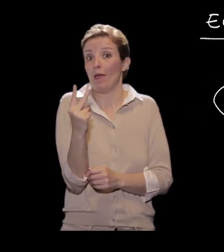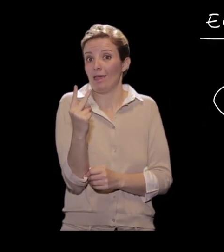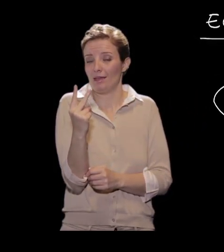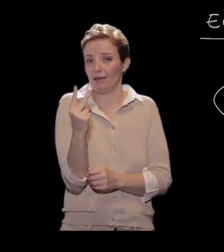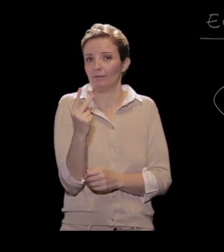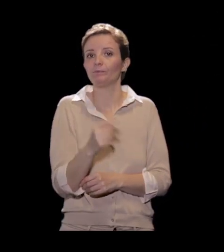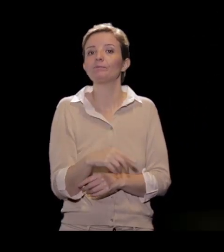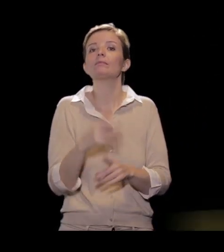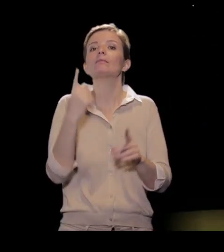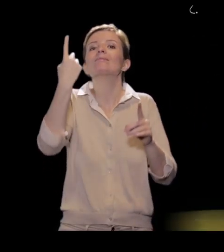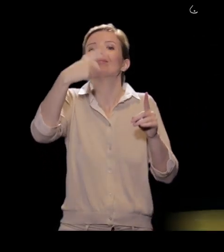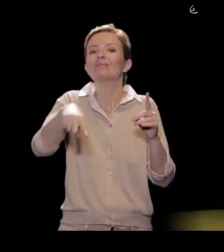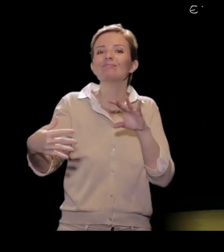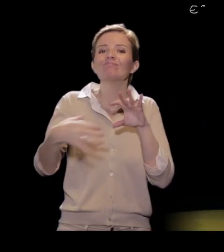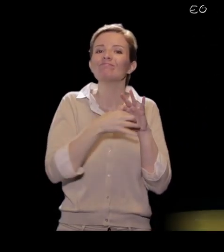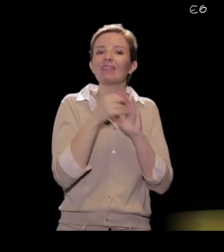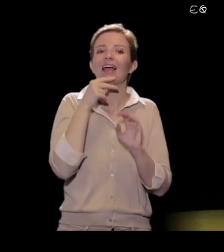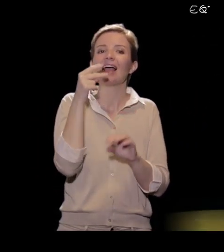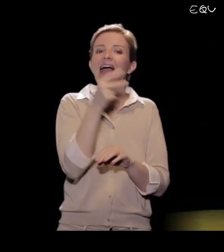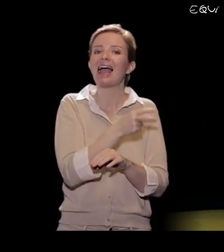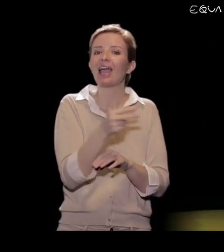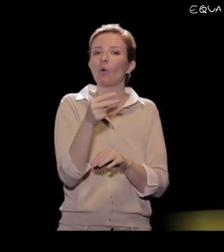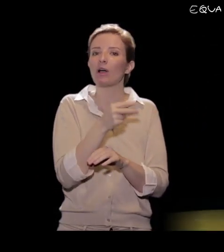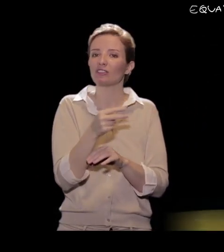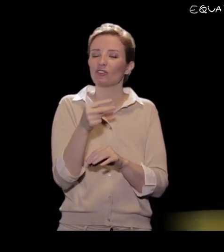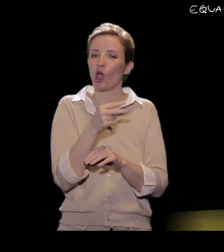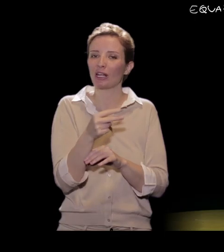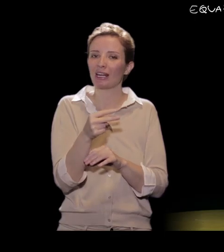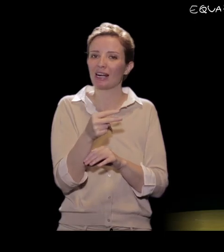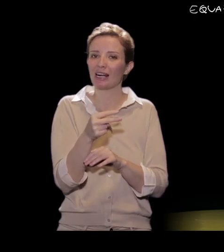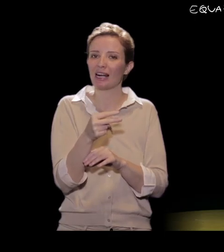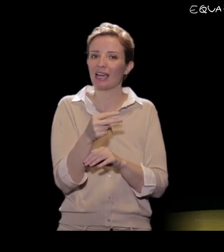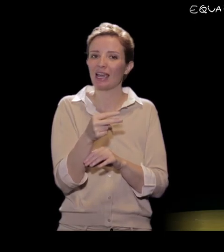che riguarda le equazioni biquadratiche.